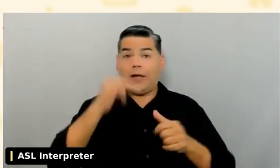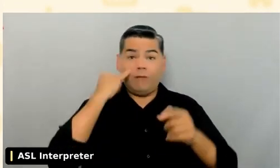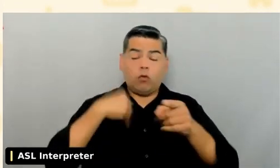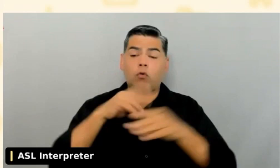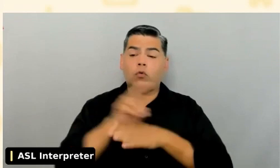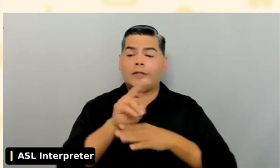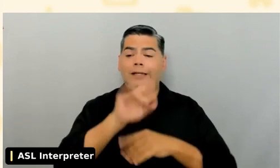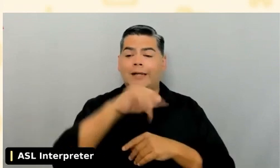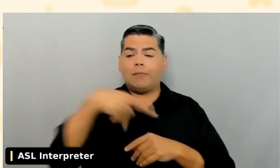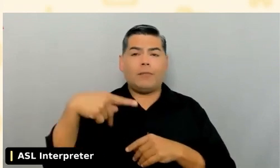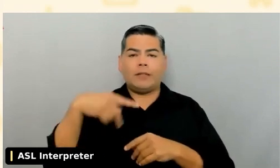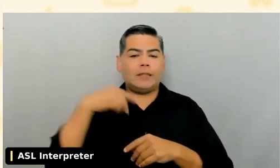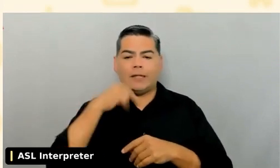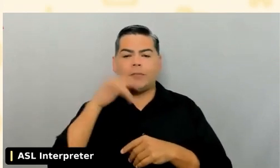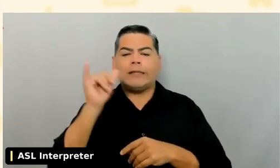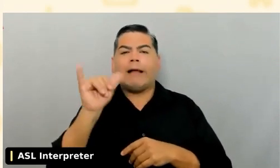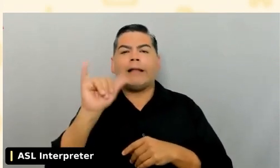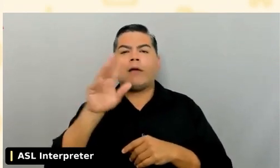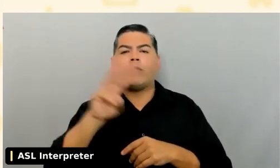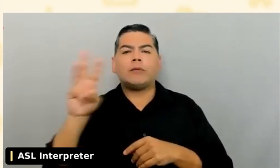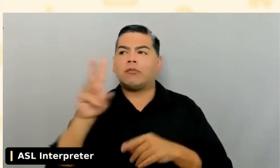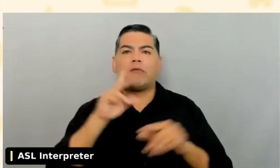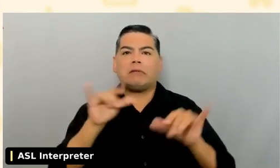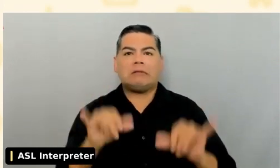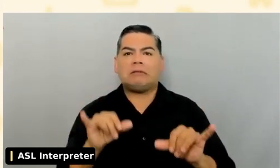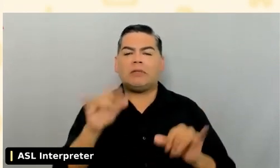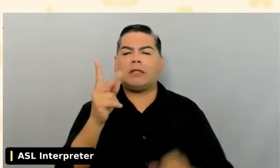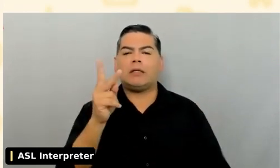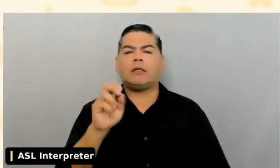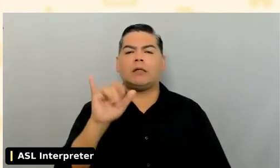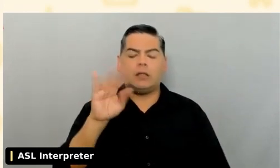como en los sitios web donde tienes los mismos atajos de teclado.